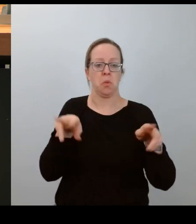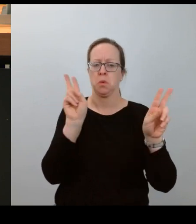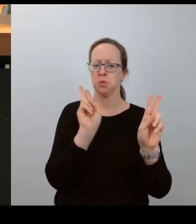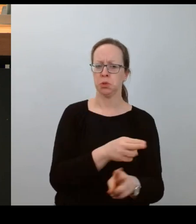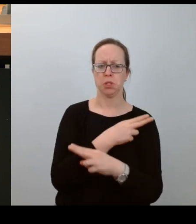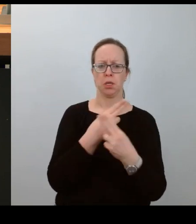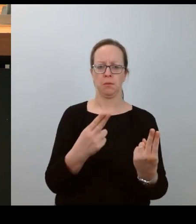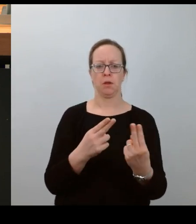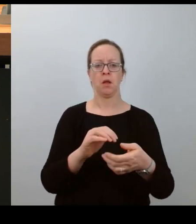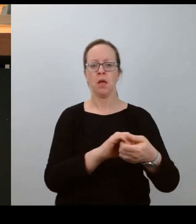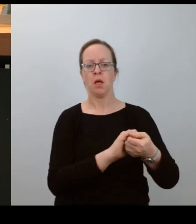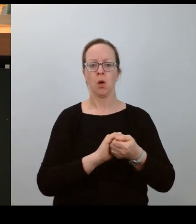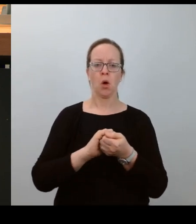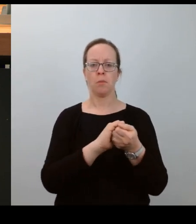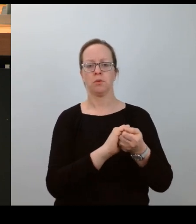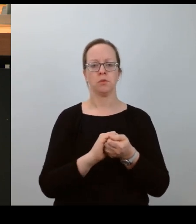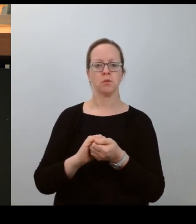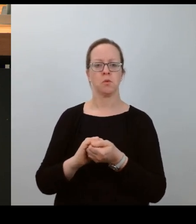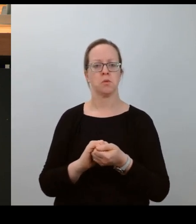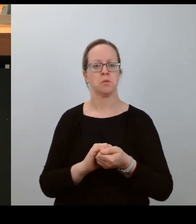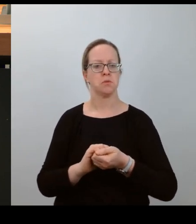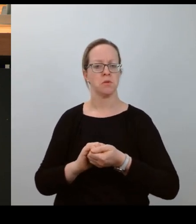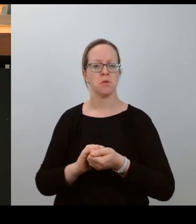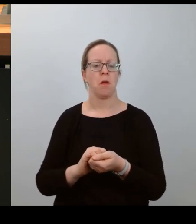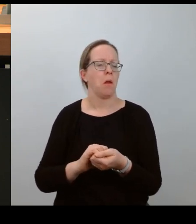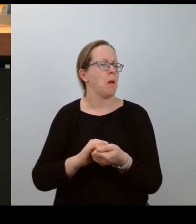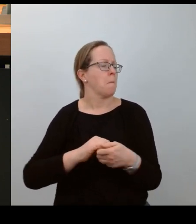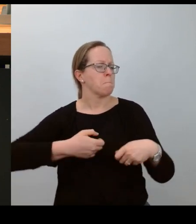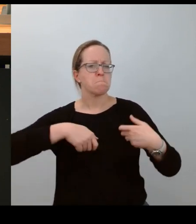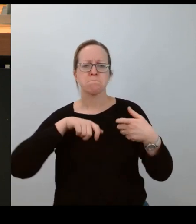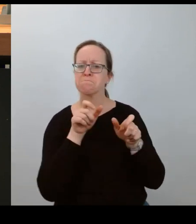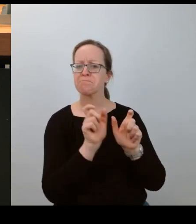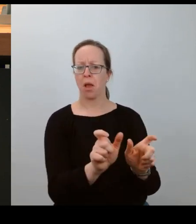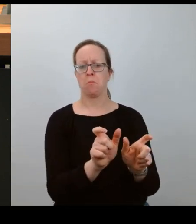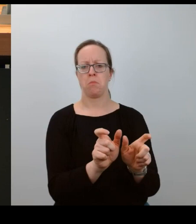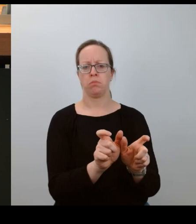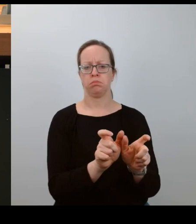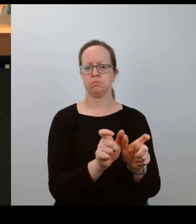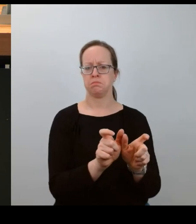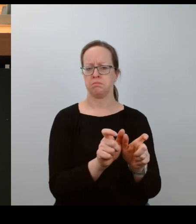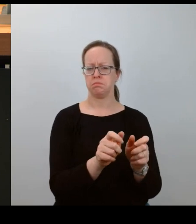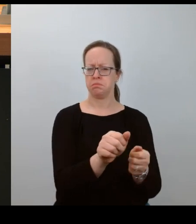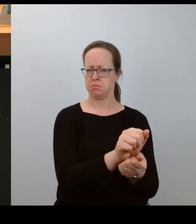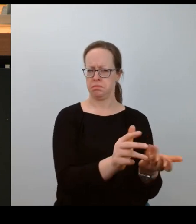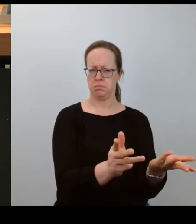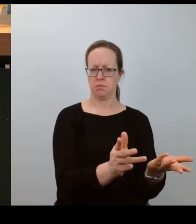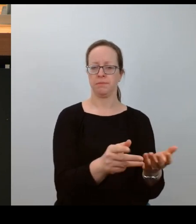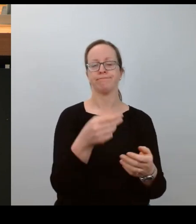das hatte bisher eine neue Qualität gewonnen. Grund genug für uns das dann auch in einer Anhörung, nachdem